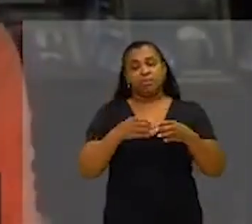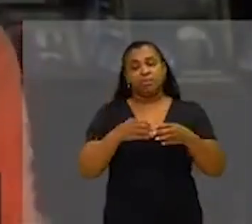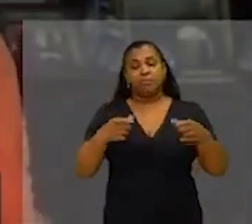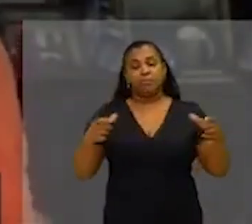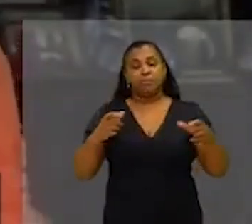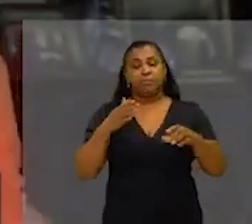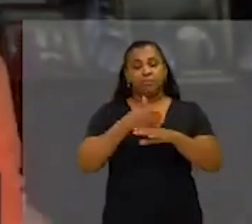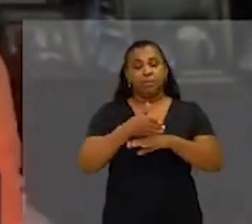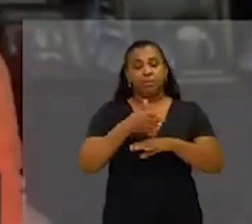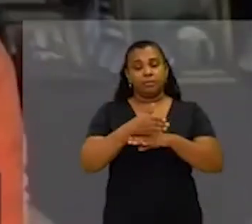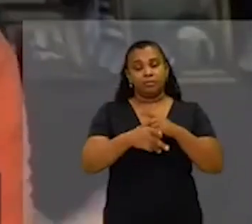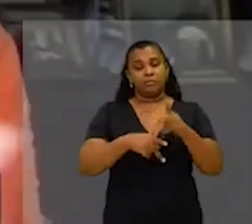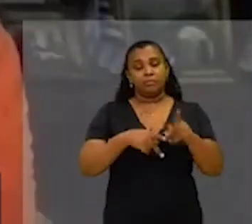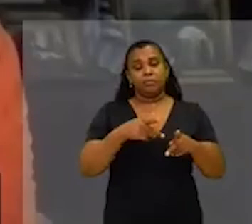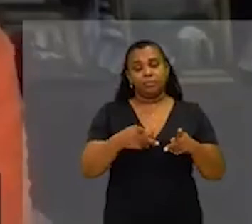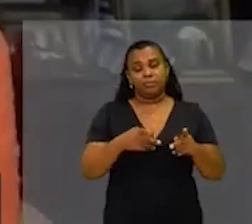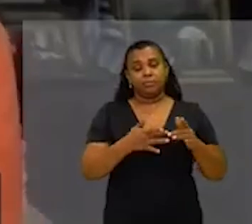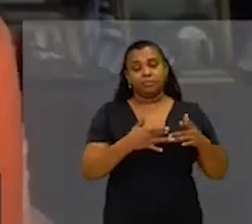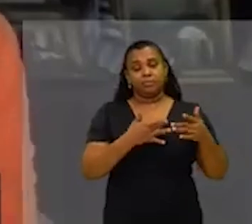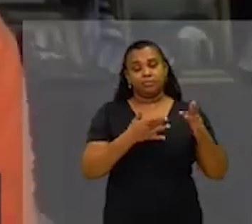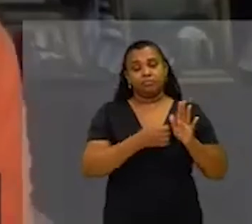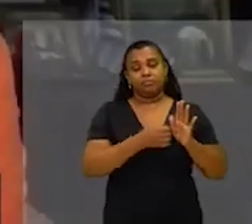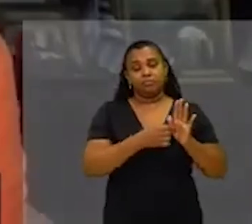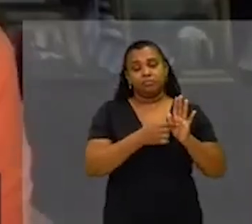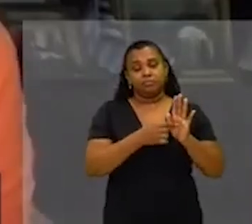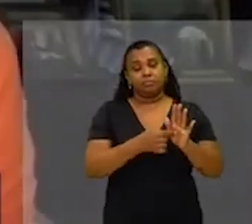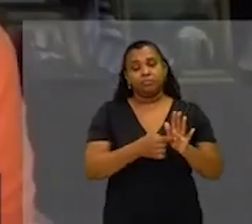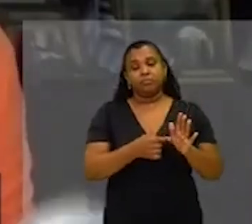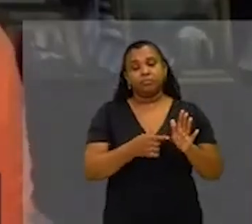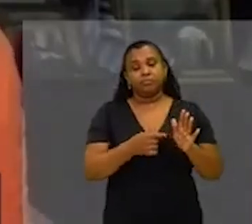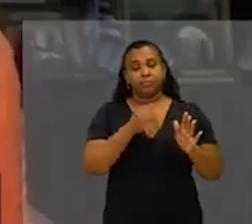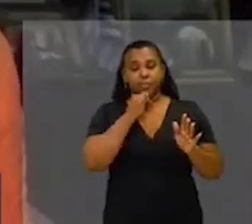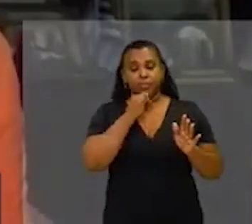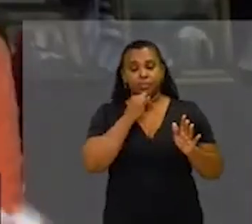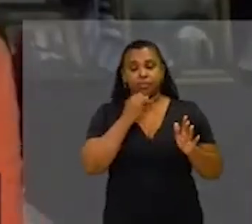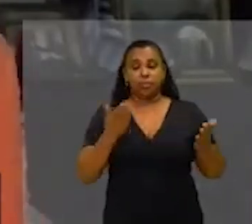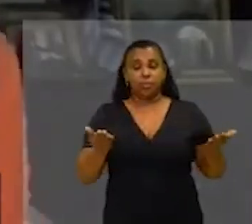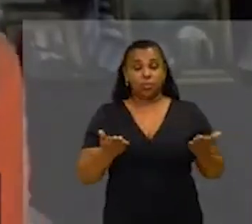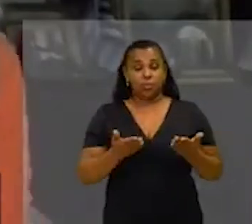termos de doação por exemplo nós temos todos é muito mais vantajoso para o candidato terá